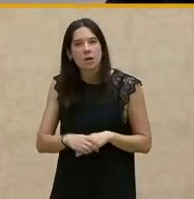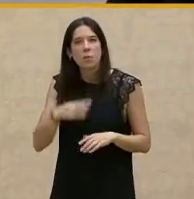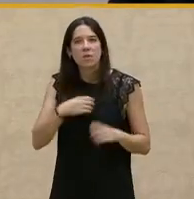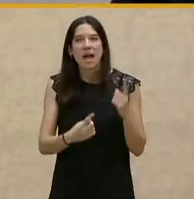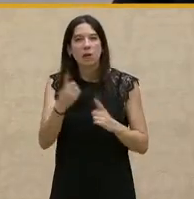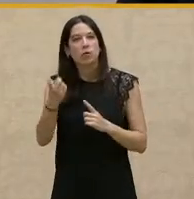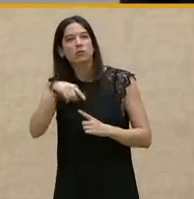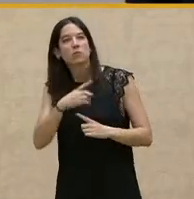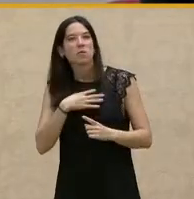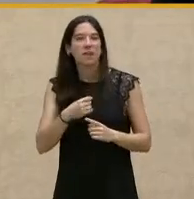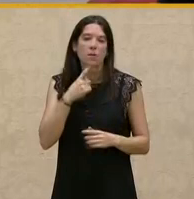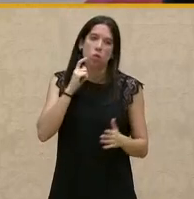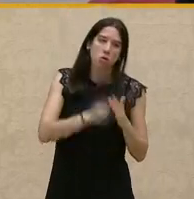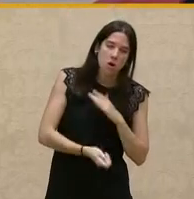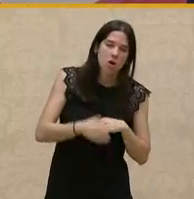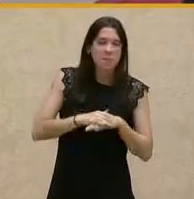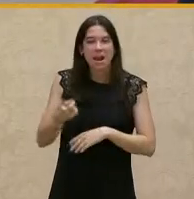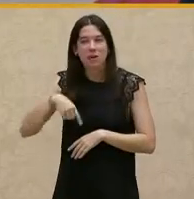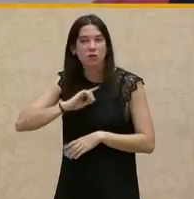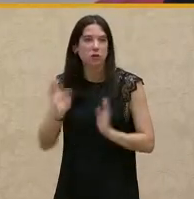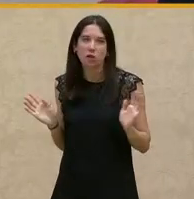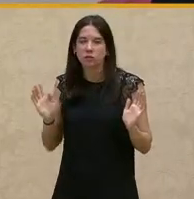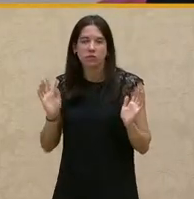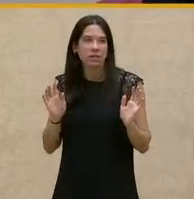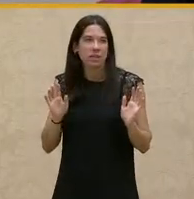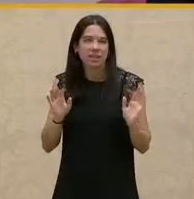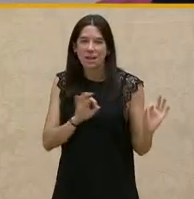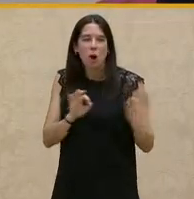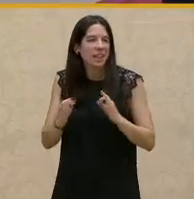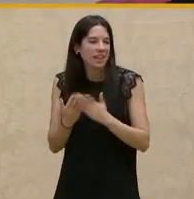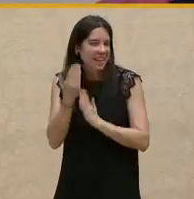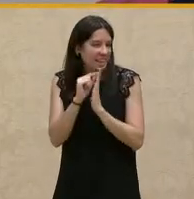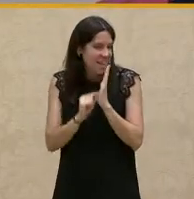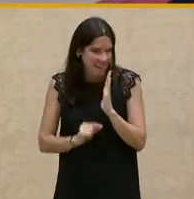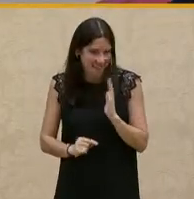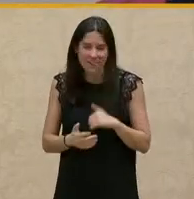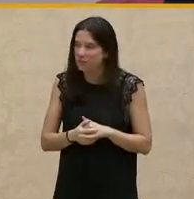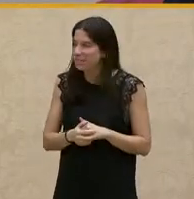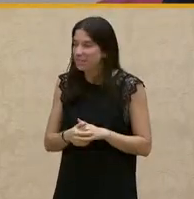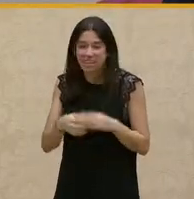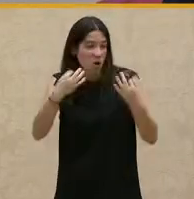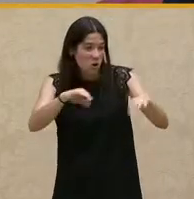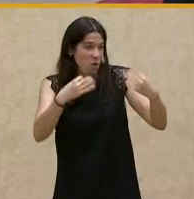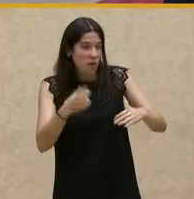resultado duro. Para nosotros es nuestro orden del día. Estos tutes nos los pegamos cada día.